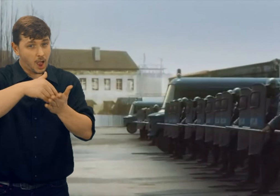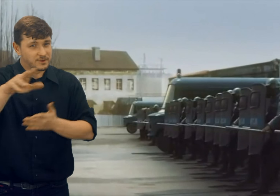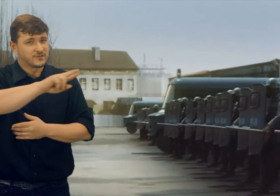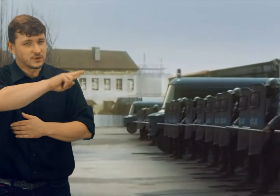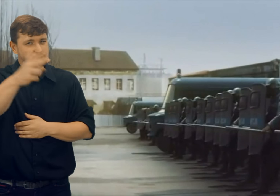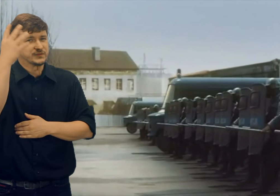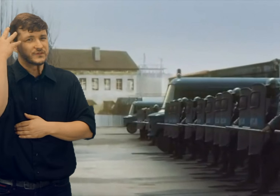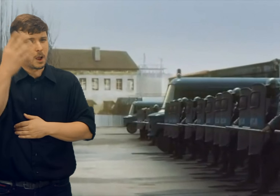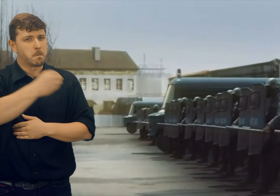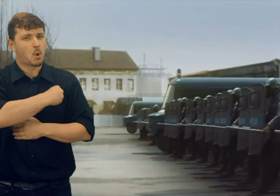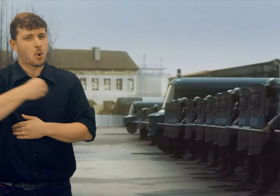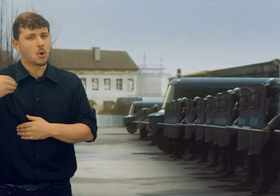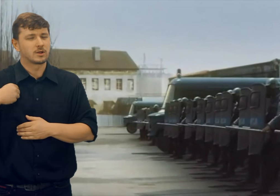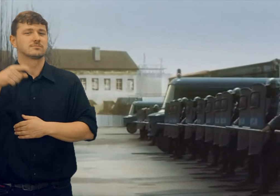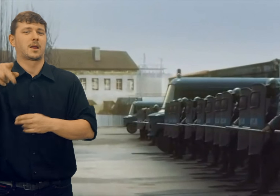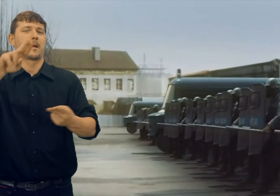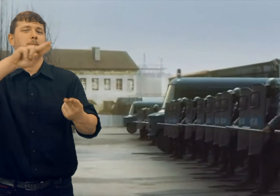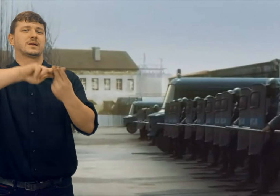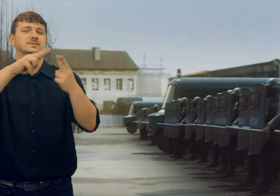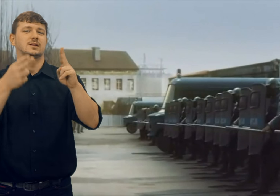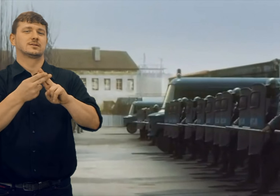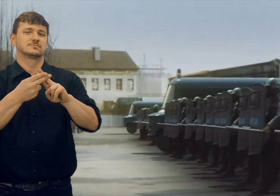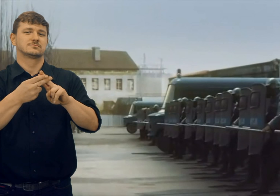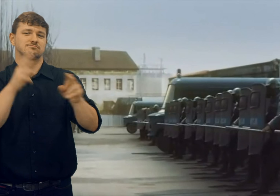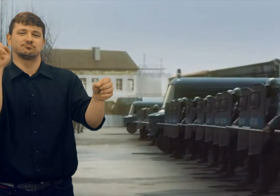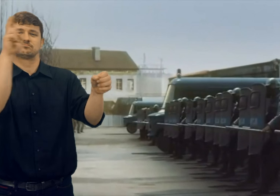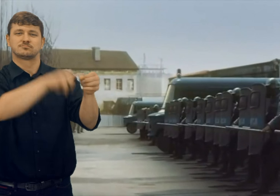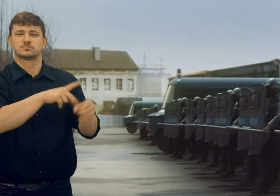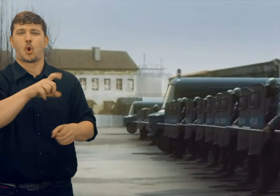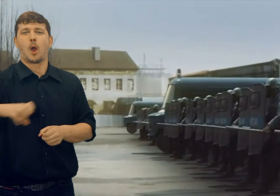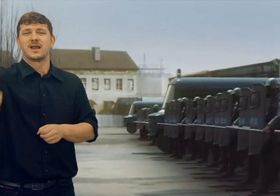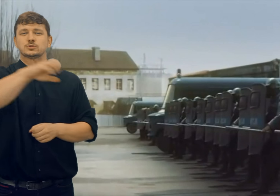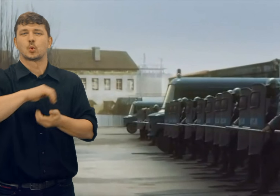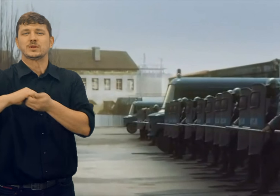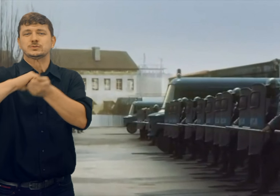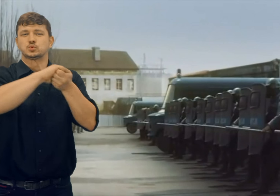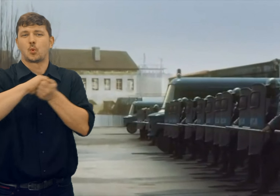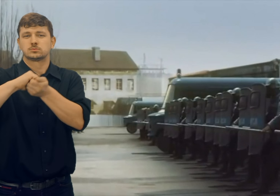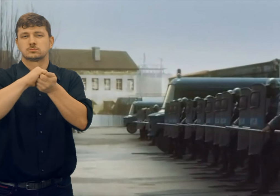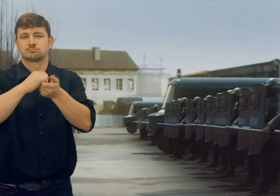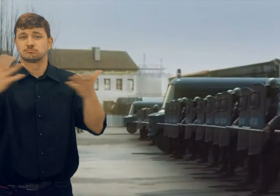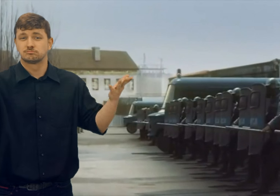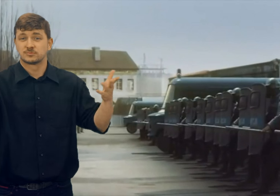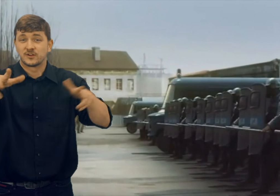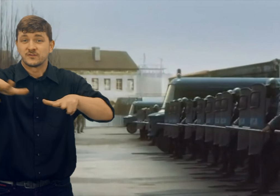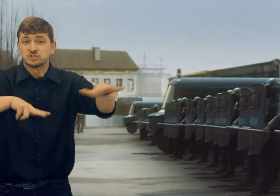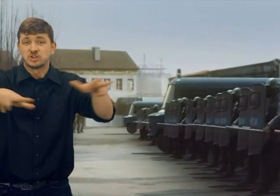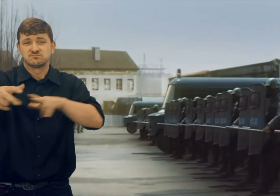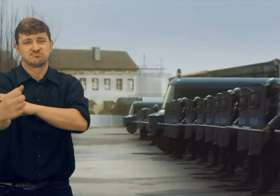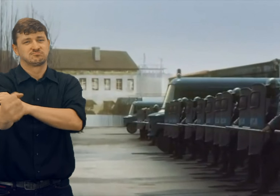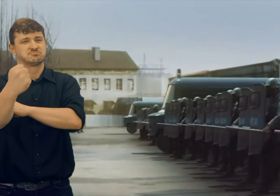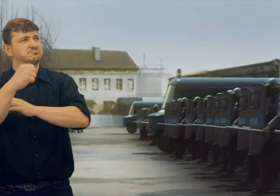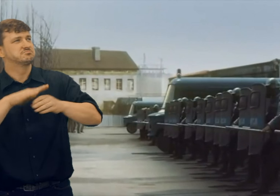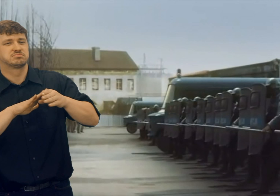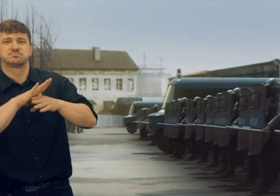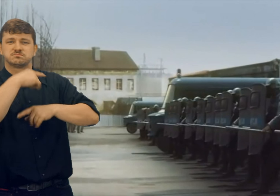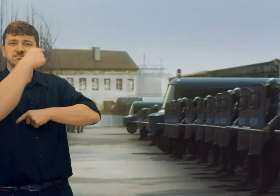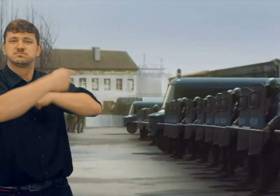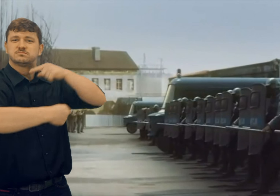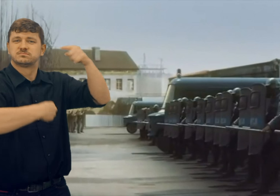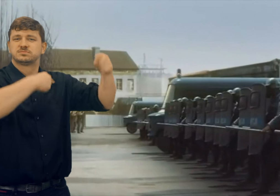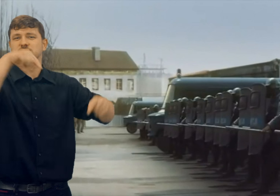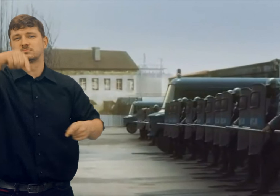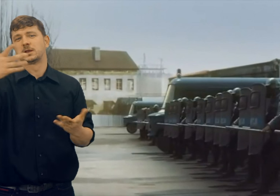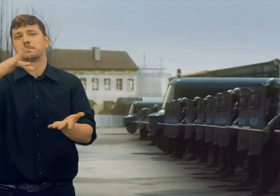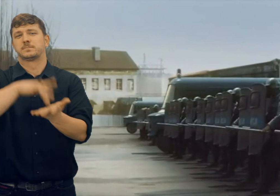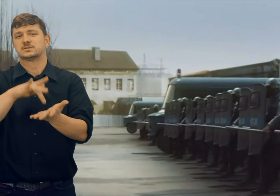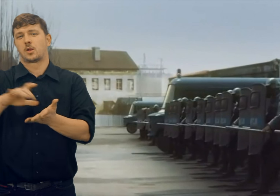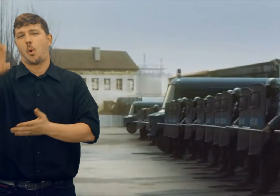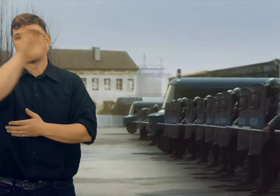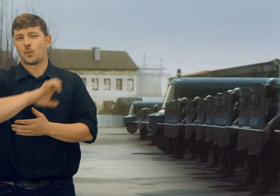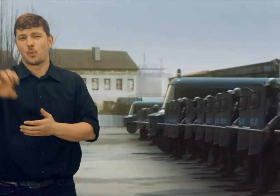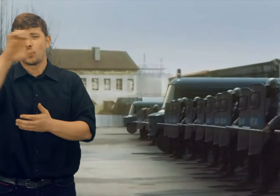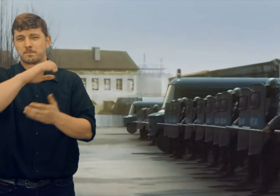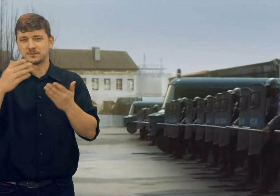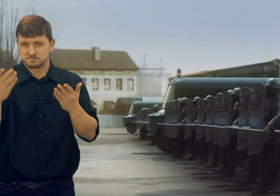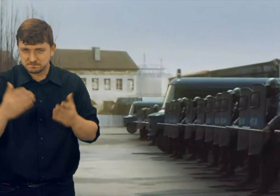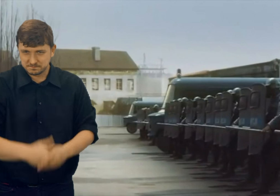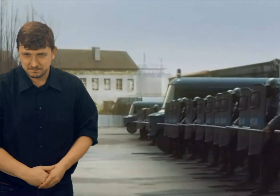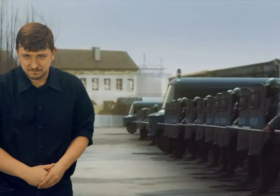Ab 2004 wurde Polen Mitglied in der Europäischen Union und wurde eine Wirtschaftsgröße in Mitteleuropa.